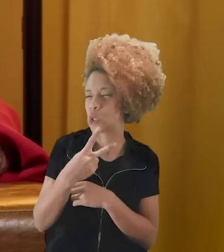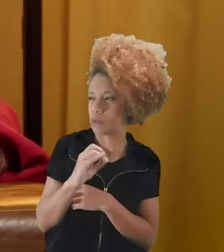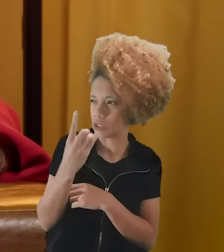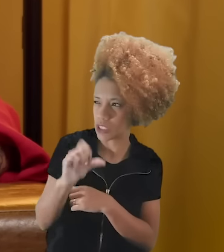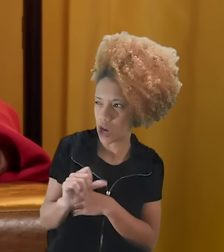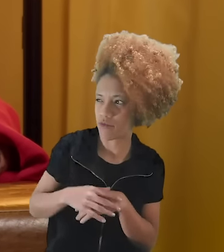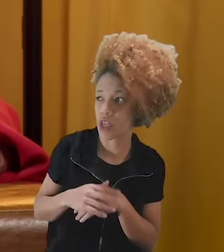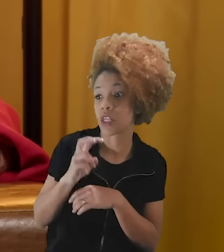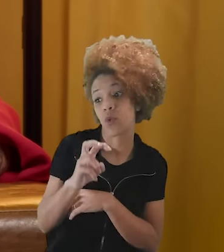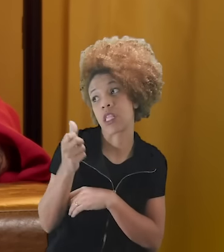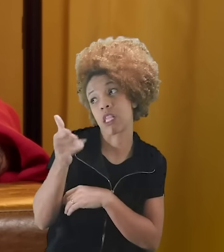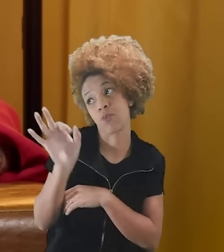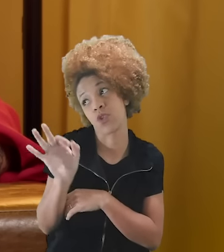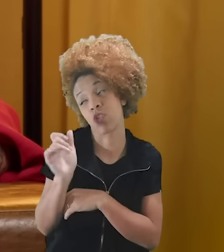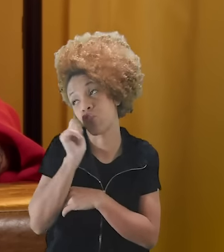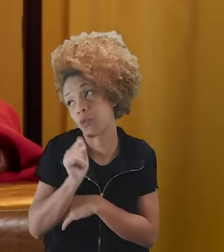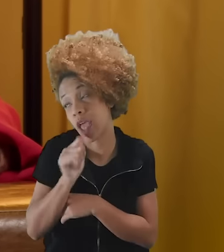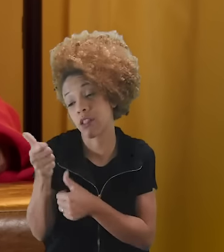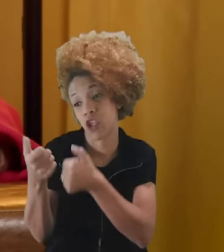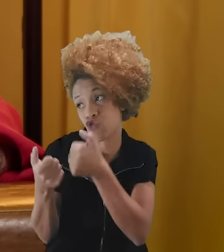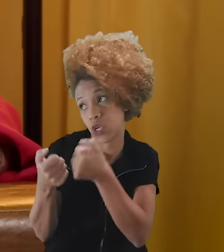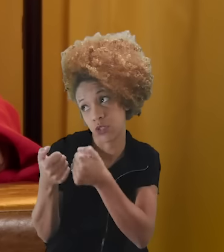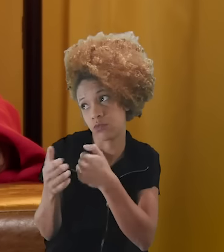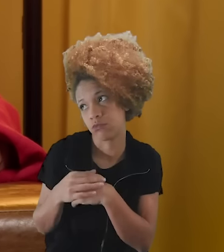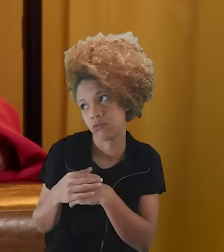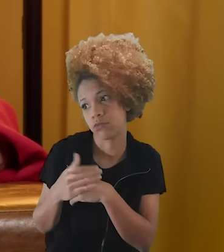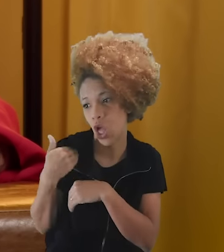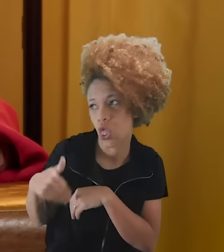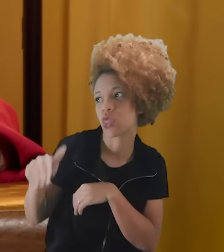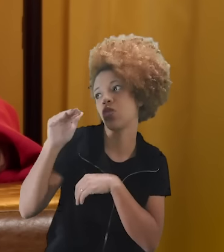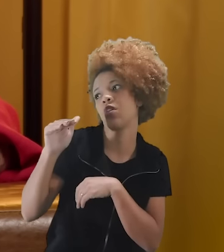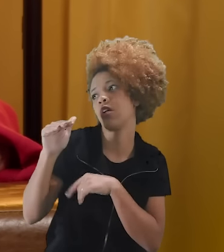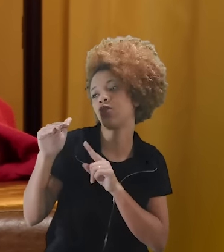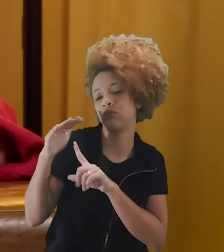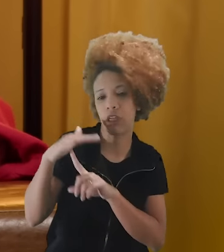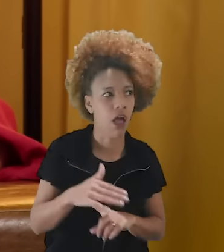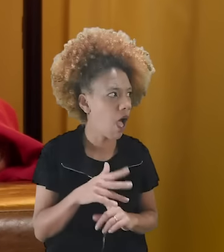2019 somos 56% de mulheres jogando somos a maioria então não somos a menoria tem mais